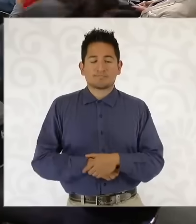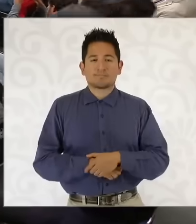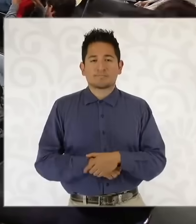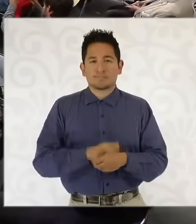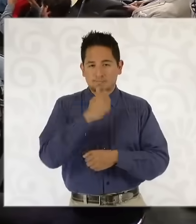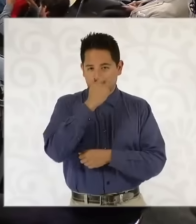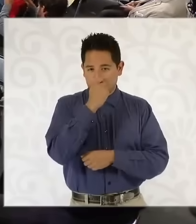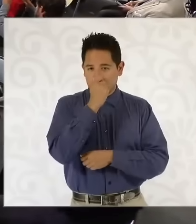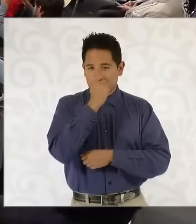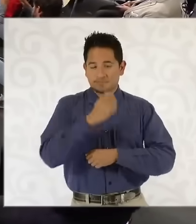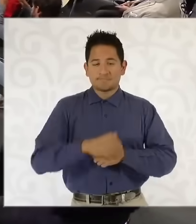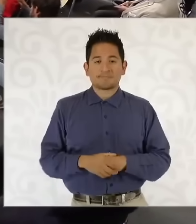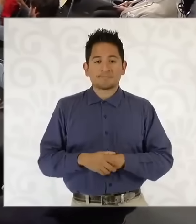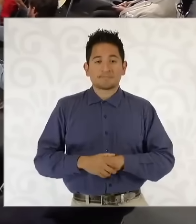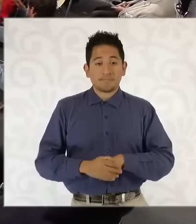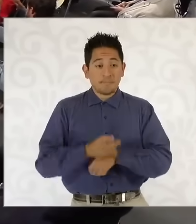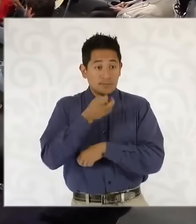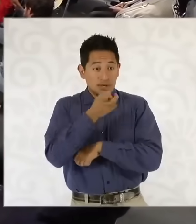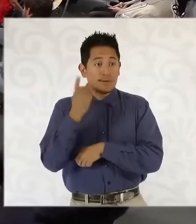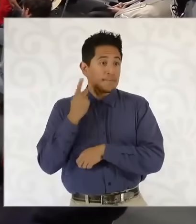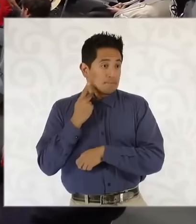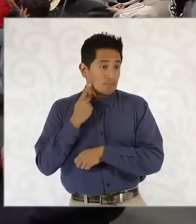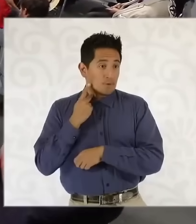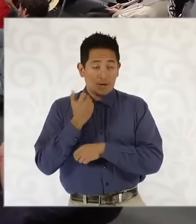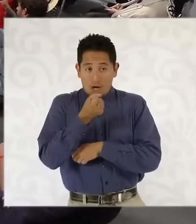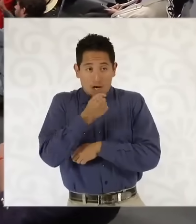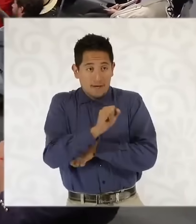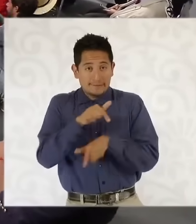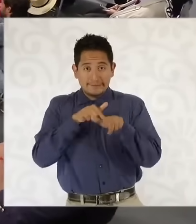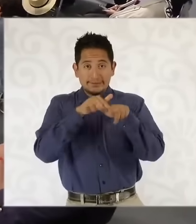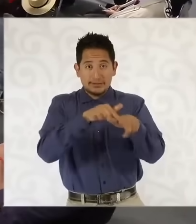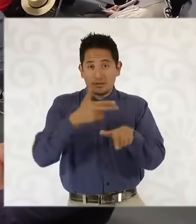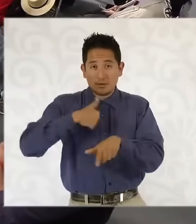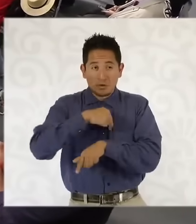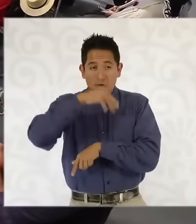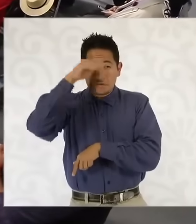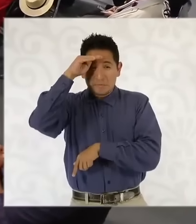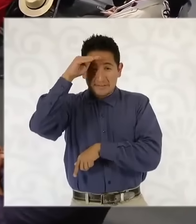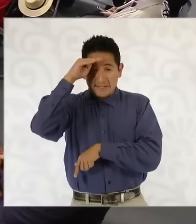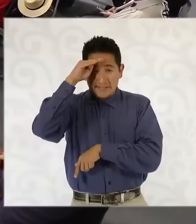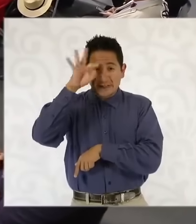si esta política sigue así, ¿estaríamos pensando que para el quinto piso de la transformación